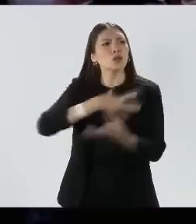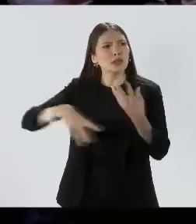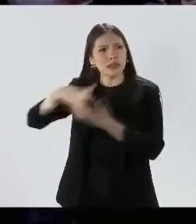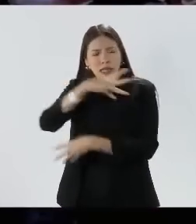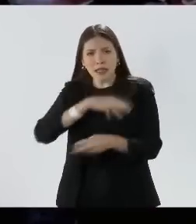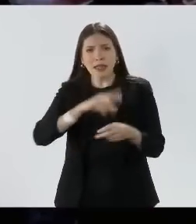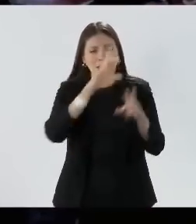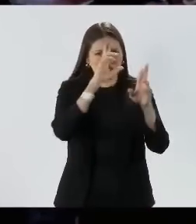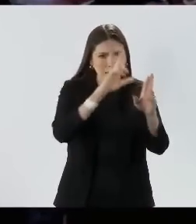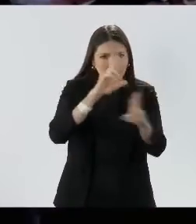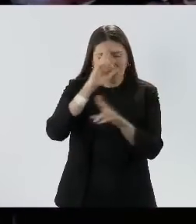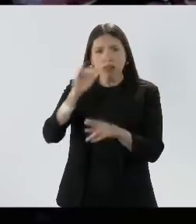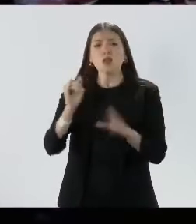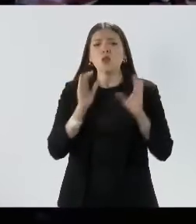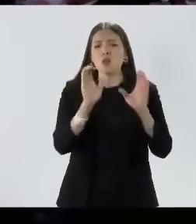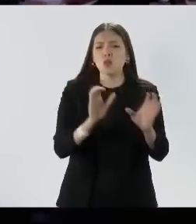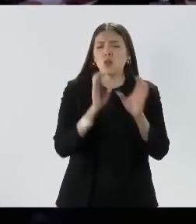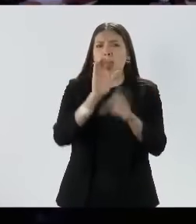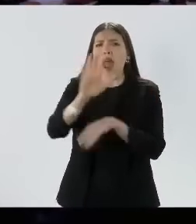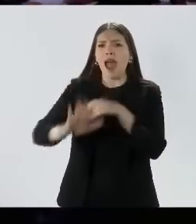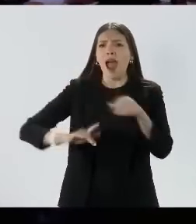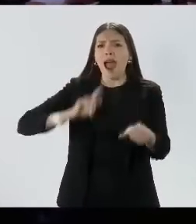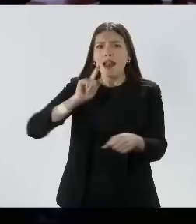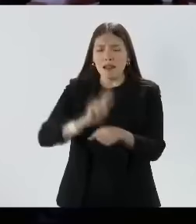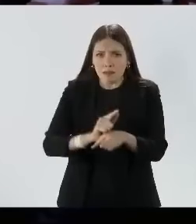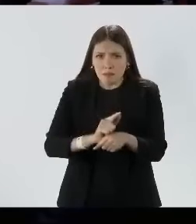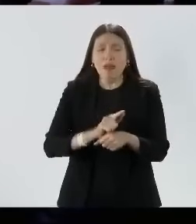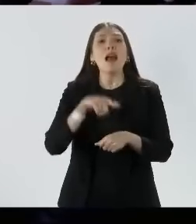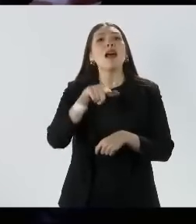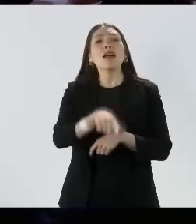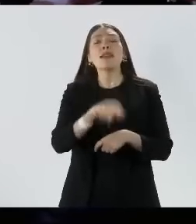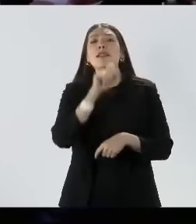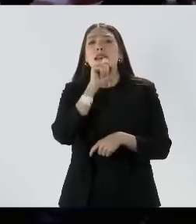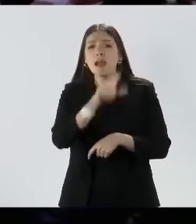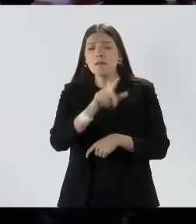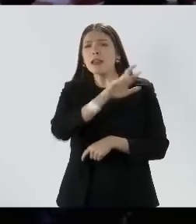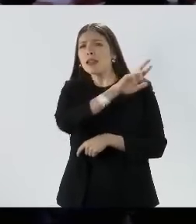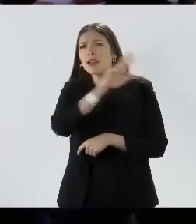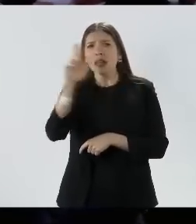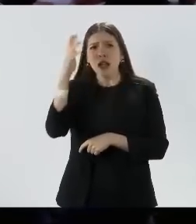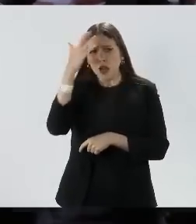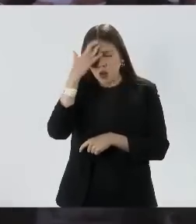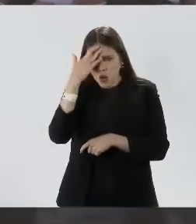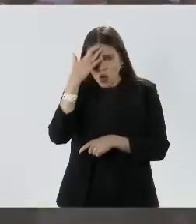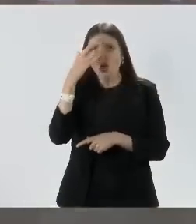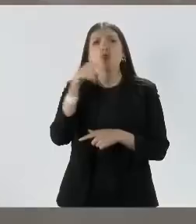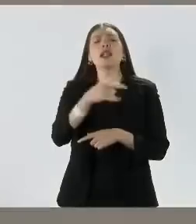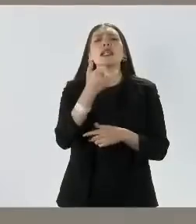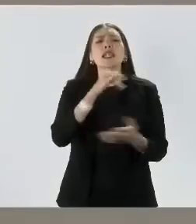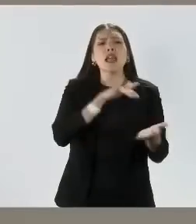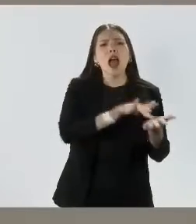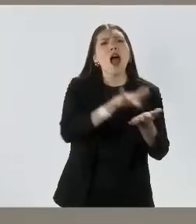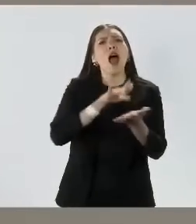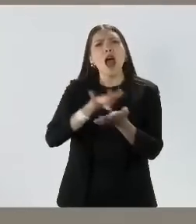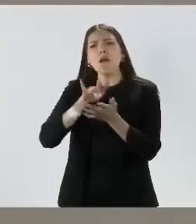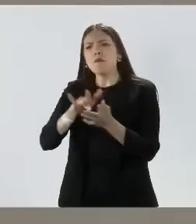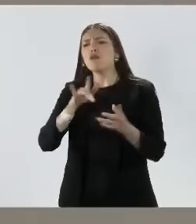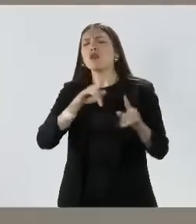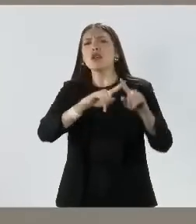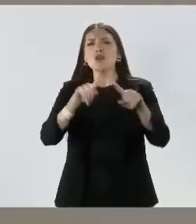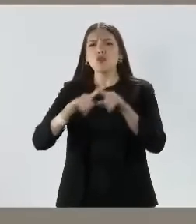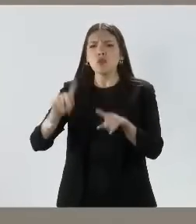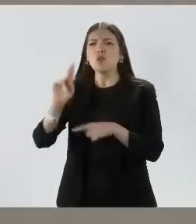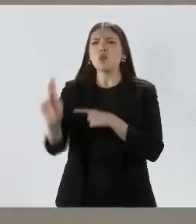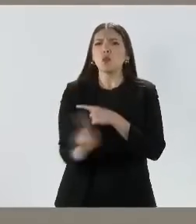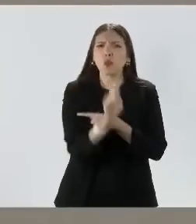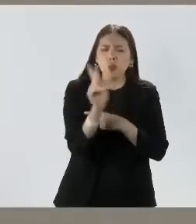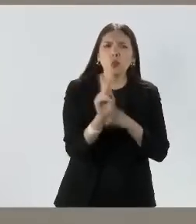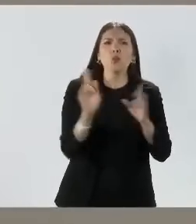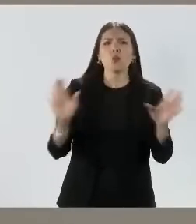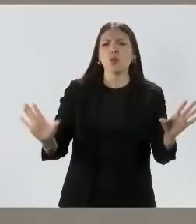protege a los animales una ciudad que reconoce que apoya a sus pueblos y barrios originarios